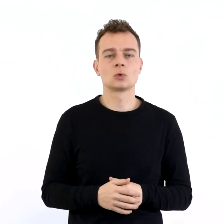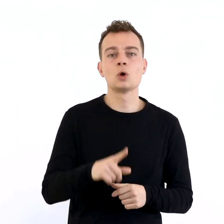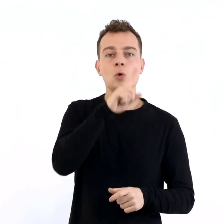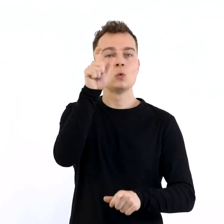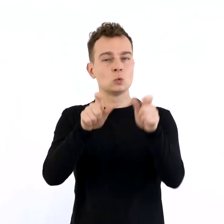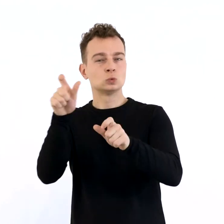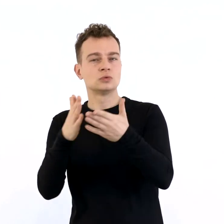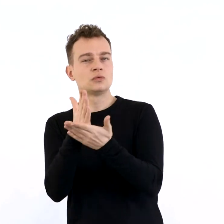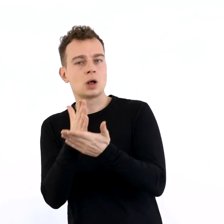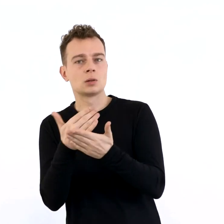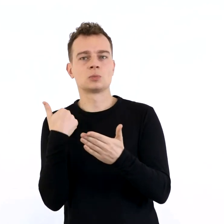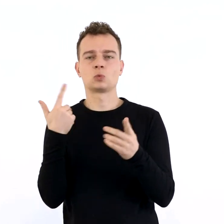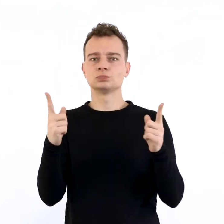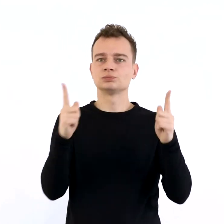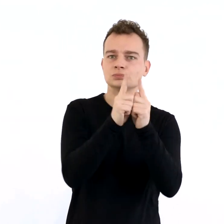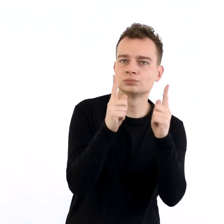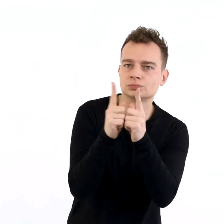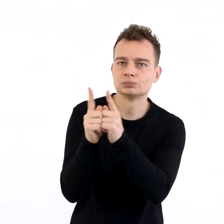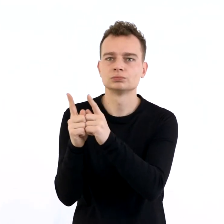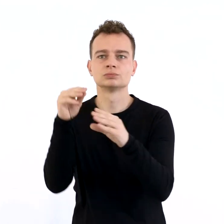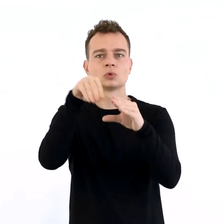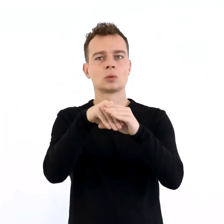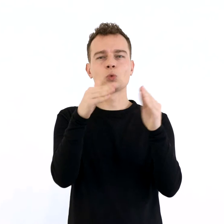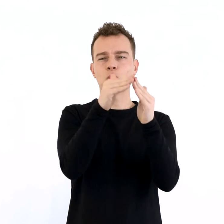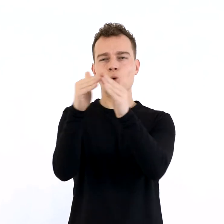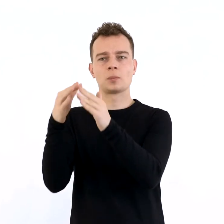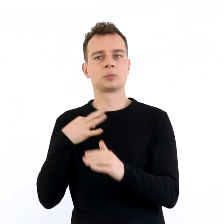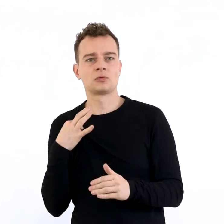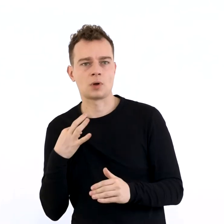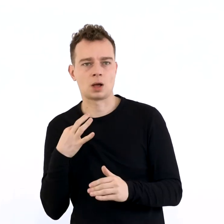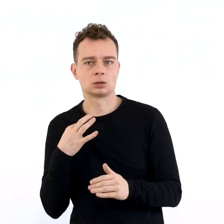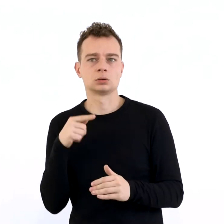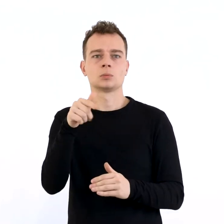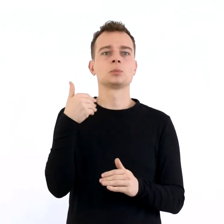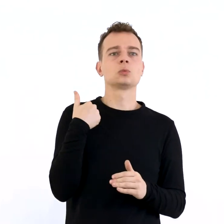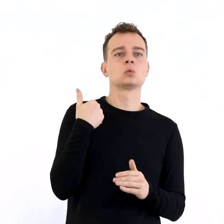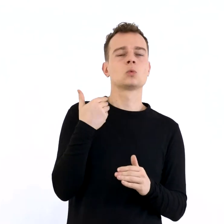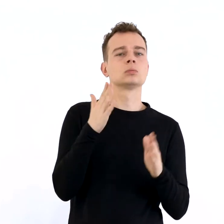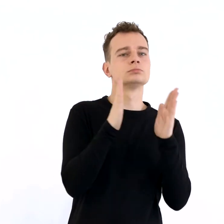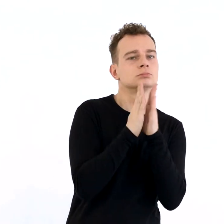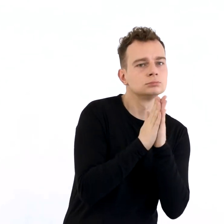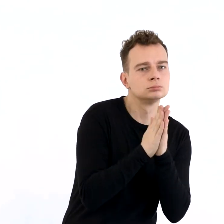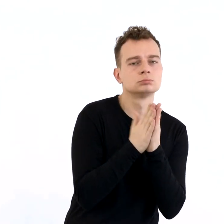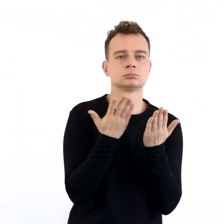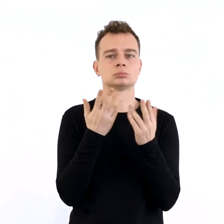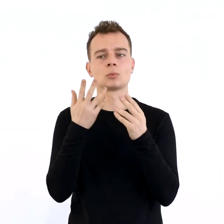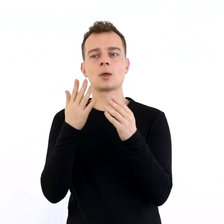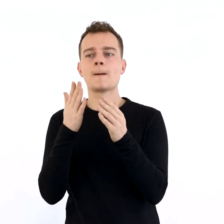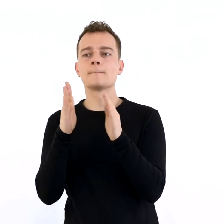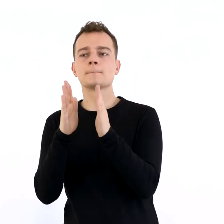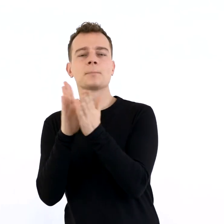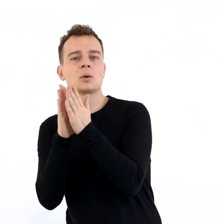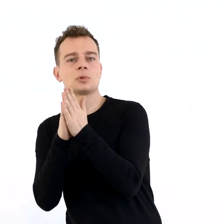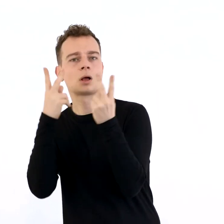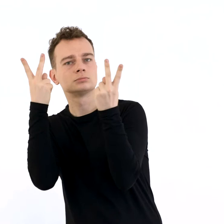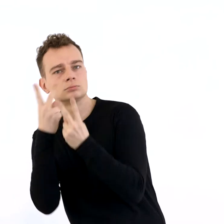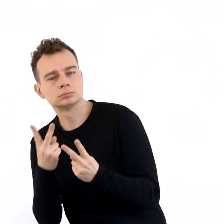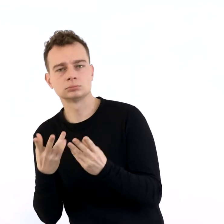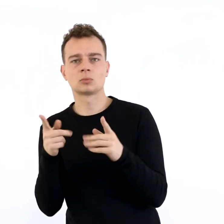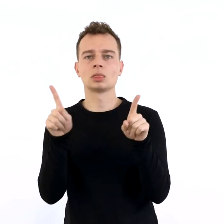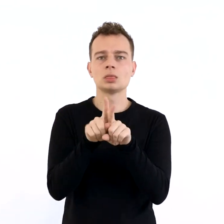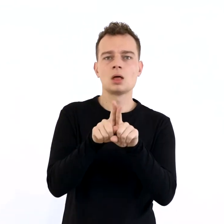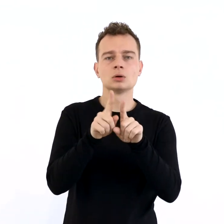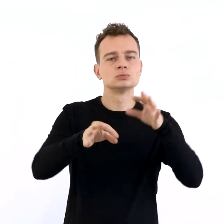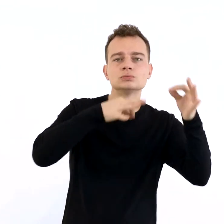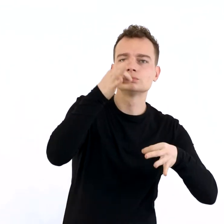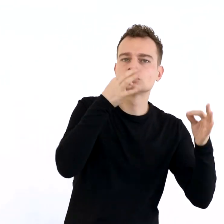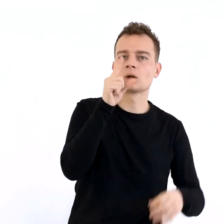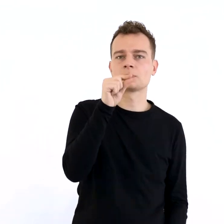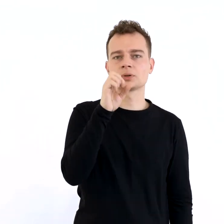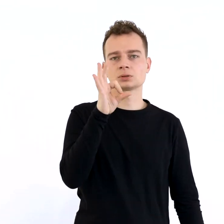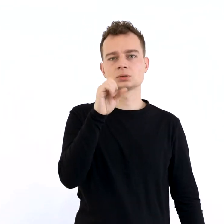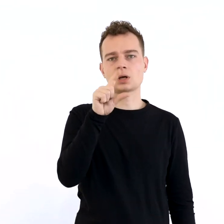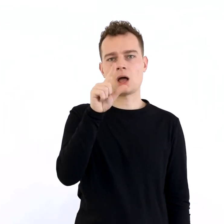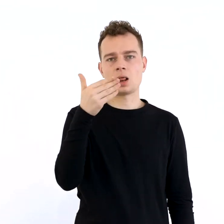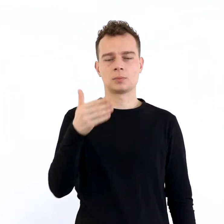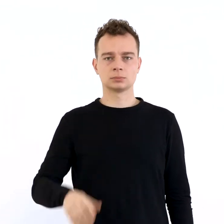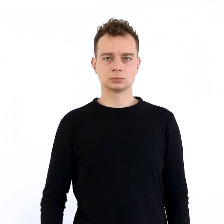Wierni zbierali się w prywatnych domach, gdzie modlili się, czytali Biblię i śpiewali Psalmy.